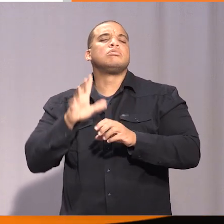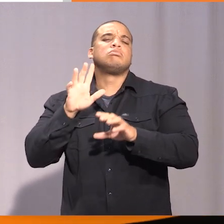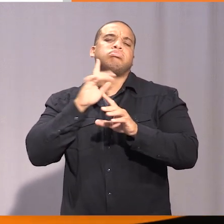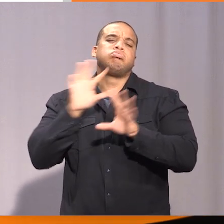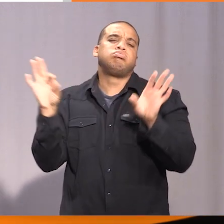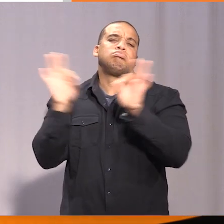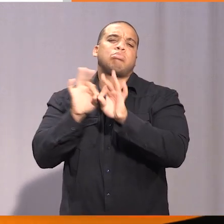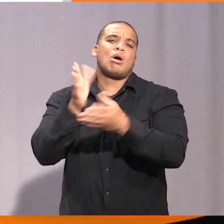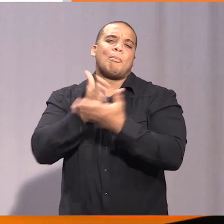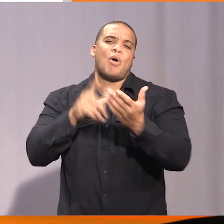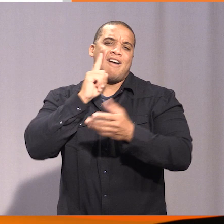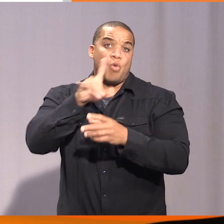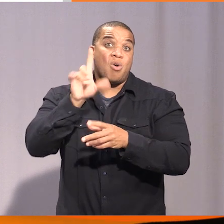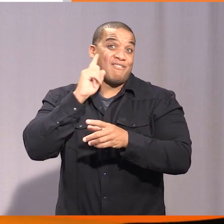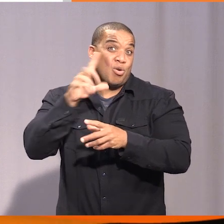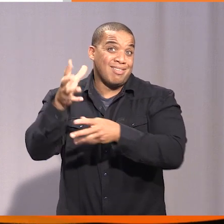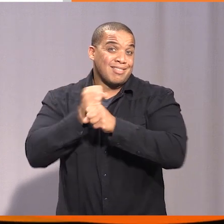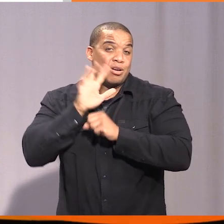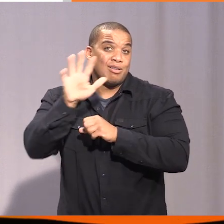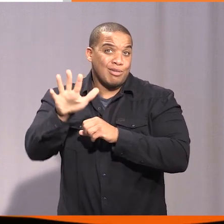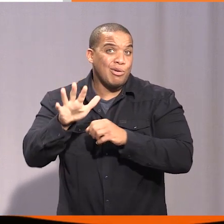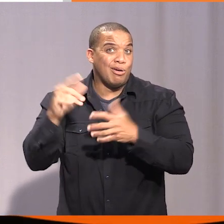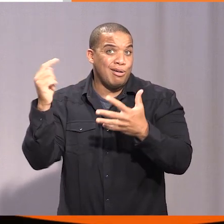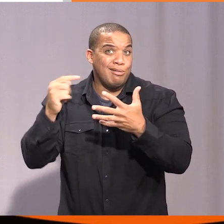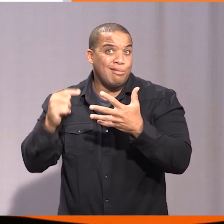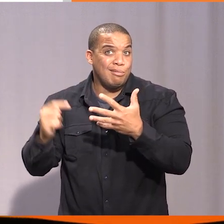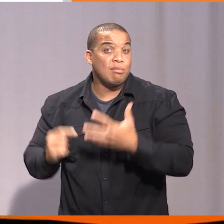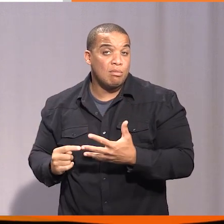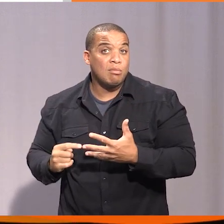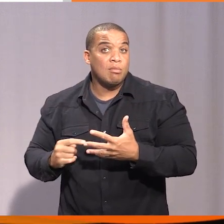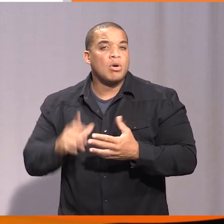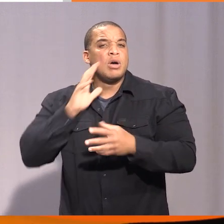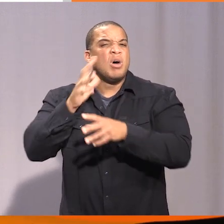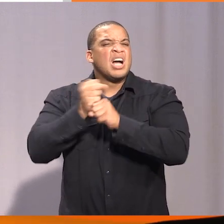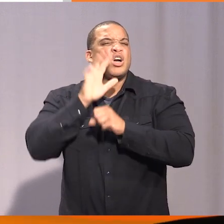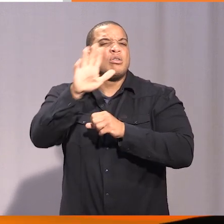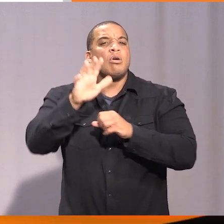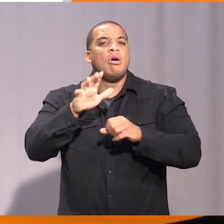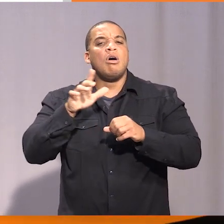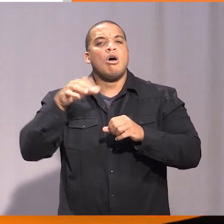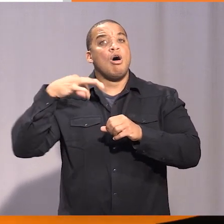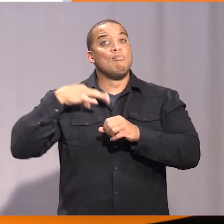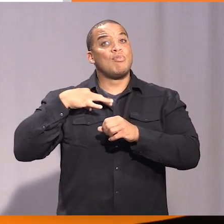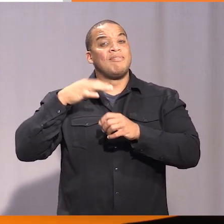Nuevamente, recibirán esa carta de elegibilidad en su correo electrónico, y es responsabilidad del estudiante inscribirse en un taller.